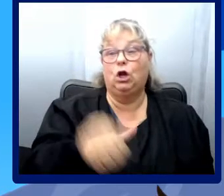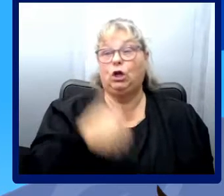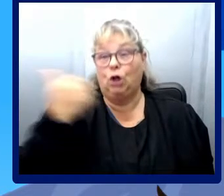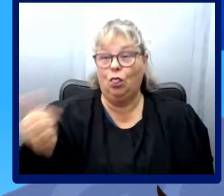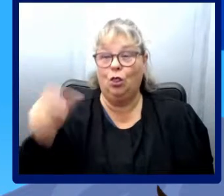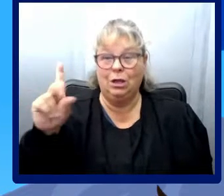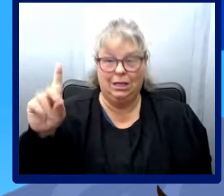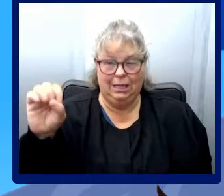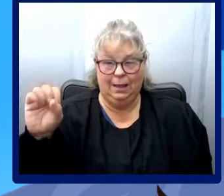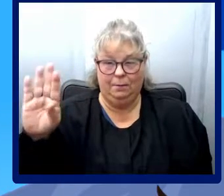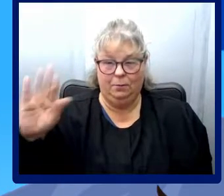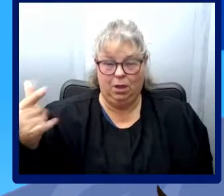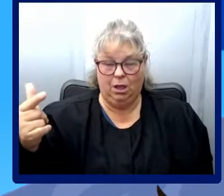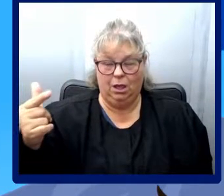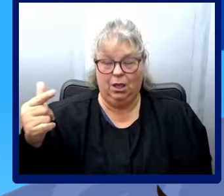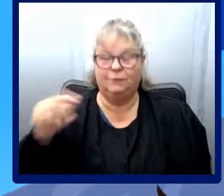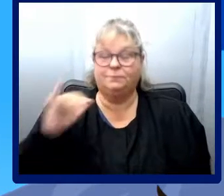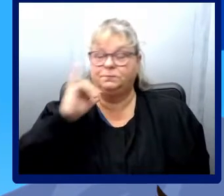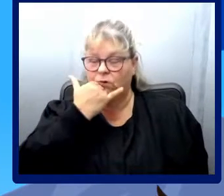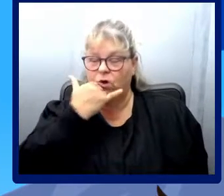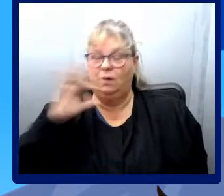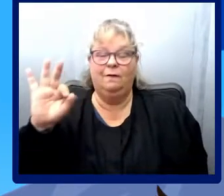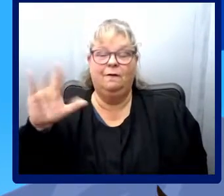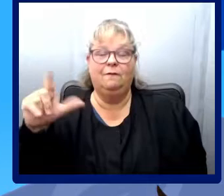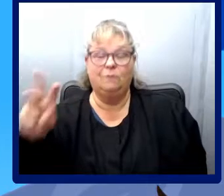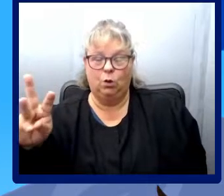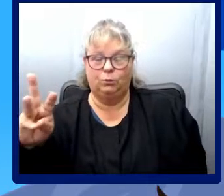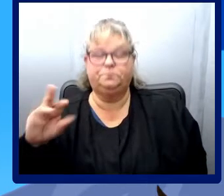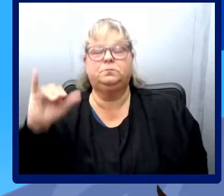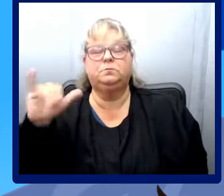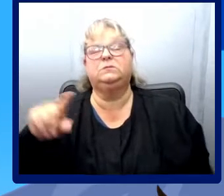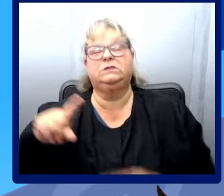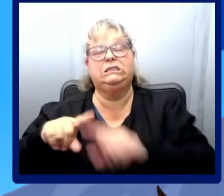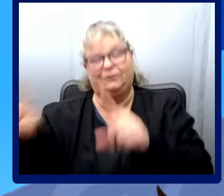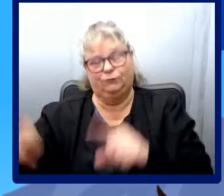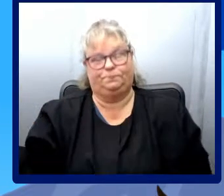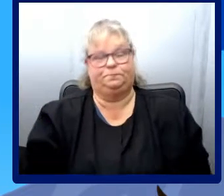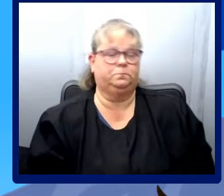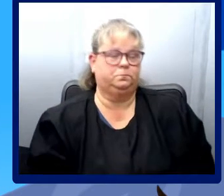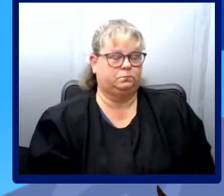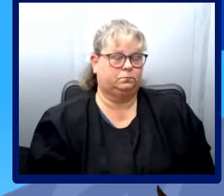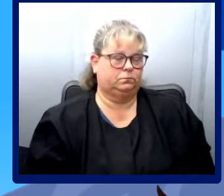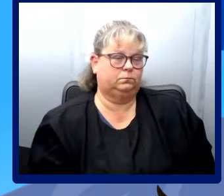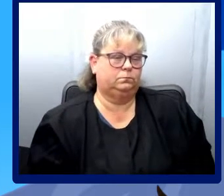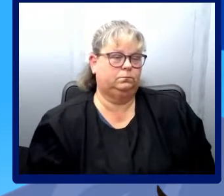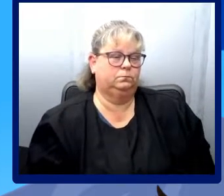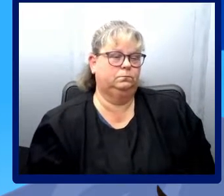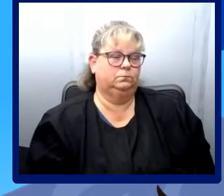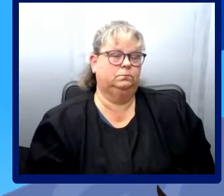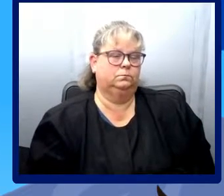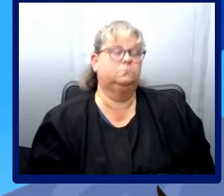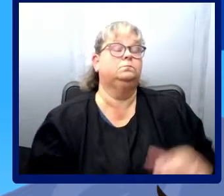que será invocado desde su flujo como un subflujo. Tipo de Metadatos Personalizados Veamos rápidamente el tipo de metadatos personalizados.